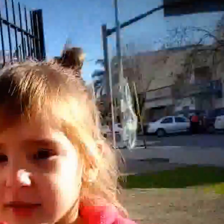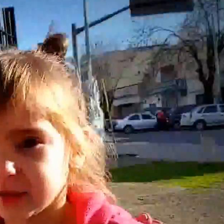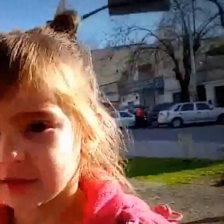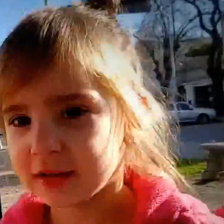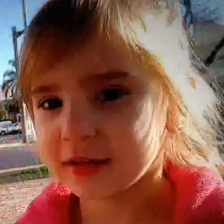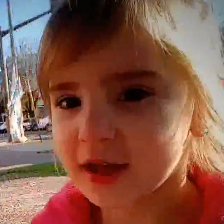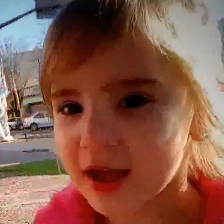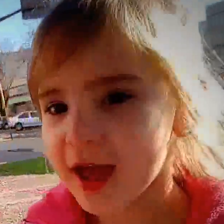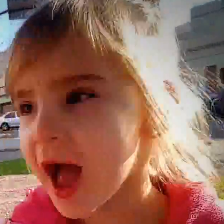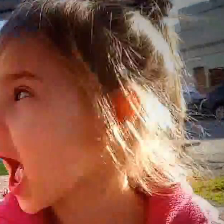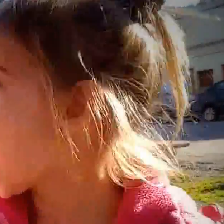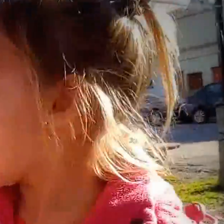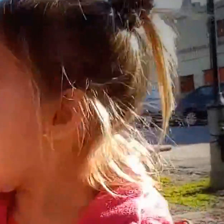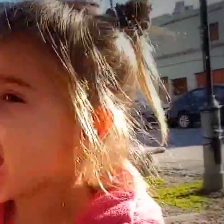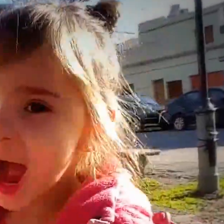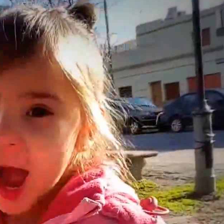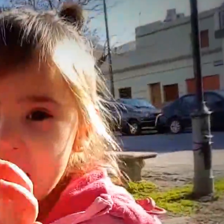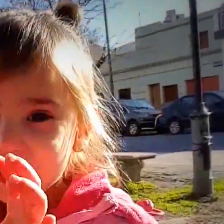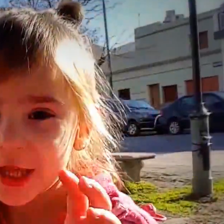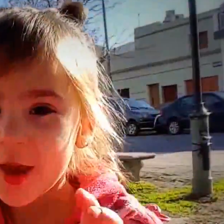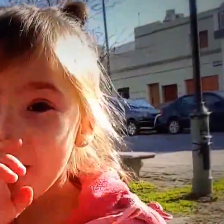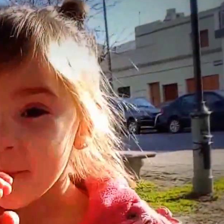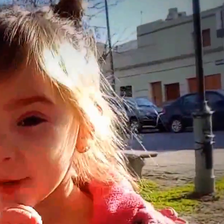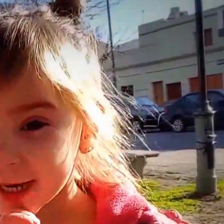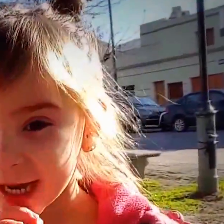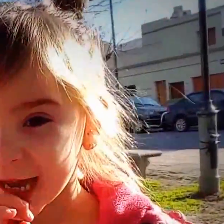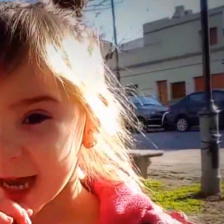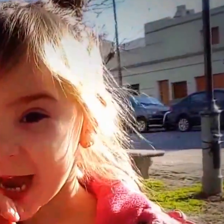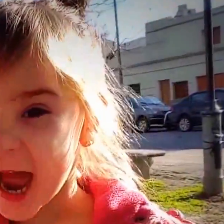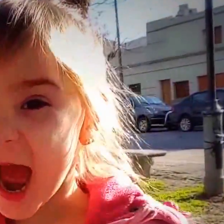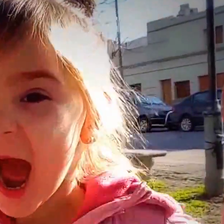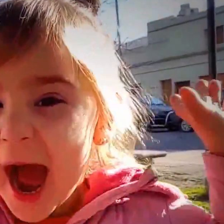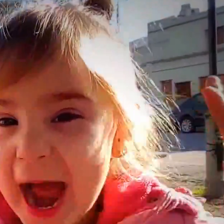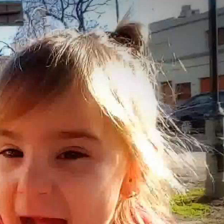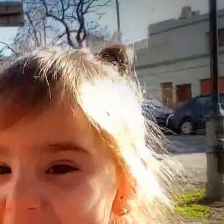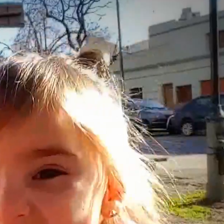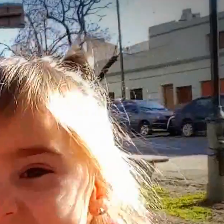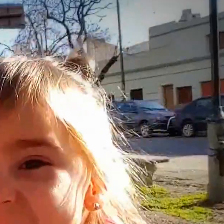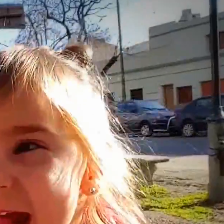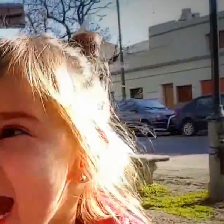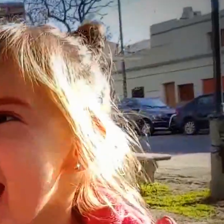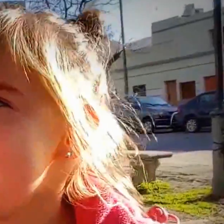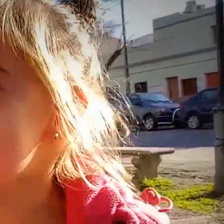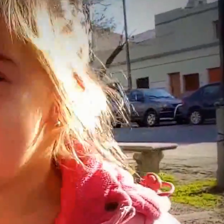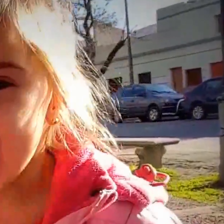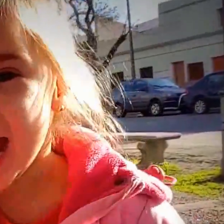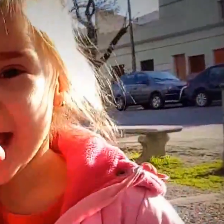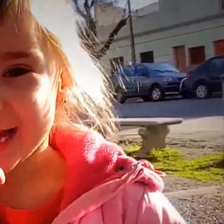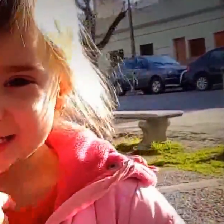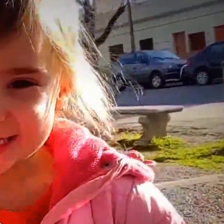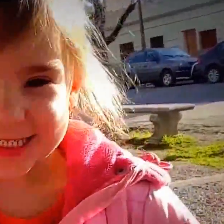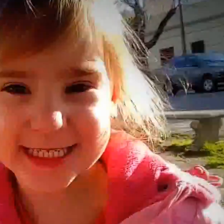Contales... Allá se ve la cola del estatua... ¡¡Que cómico!! ¡¡Ja ja ja!! ¡Me estoy riendo por eso!